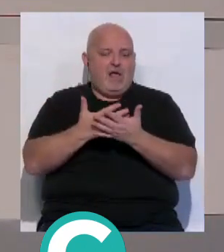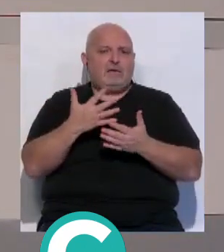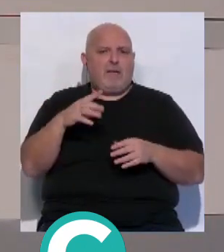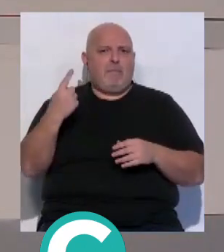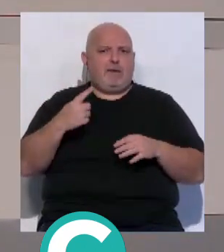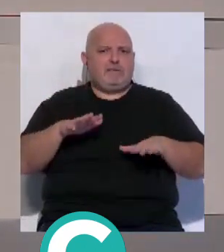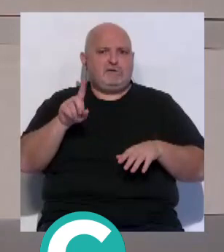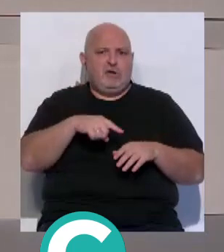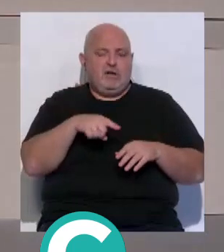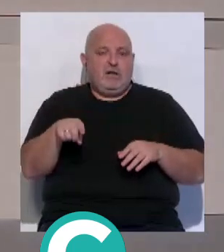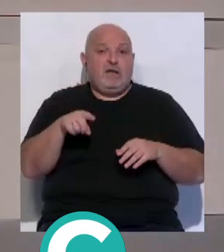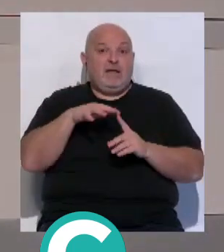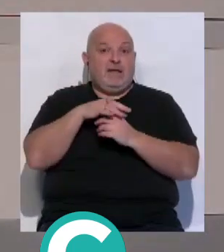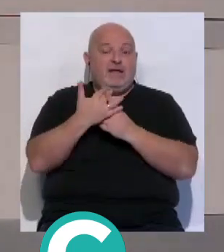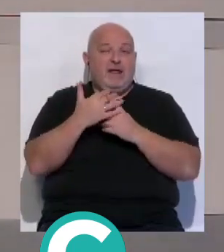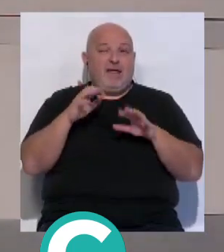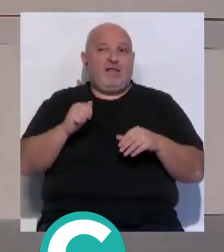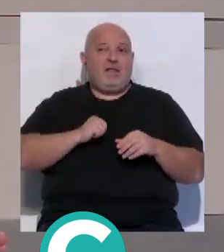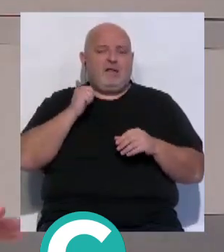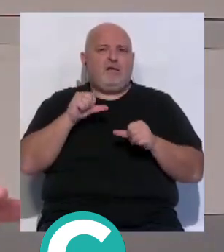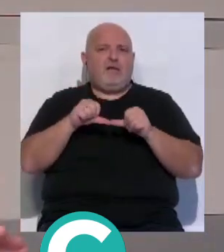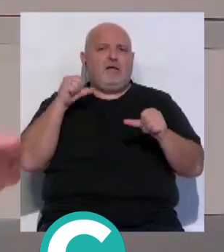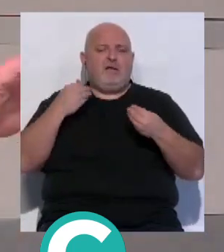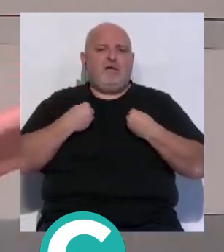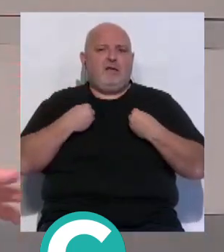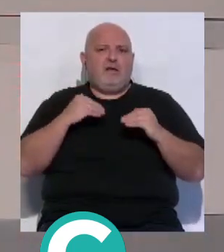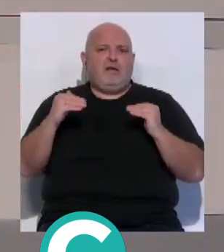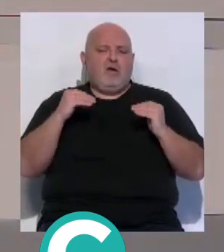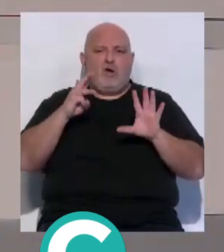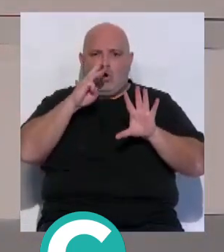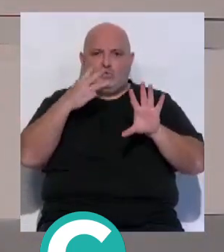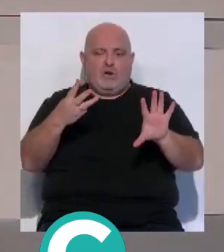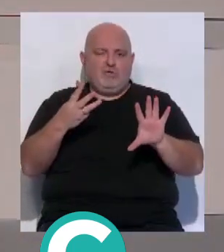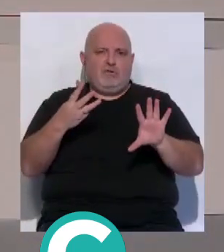división y esta situación del Cádiz la hemos vivido durante esos ocho años consecutivos a